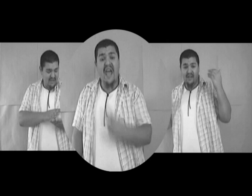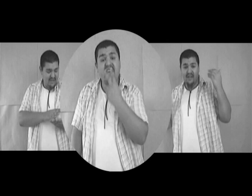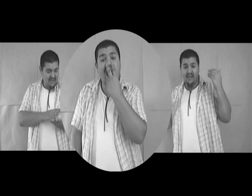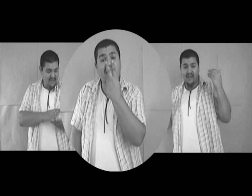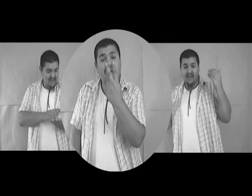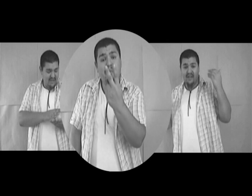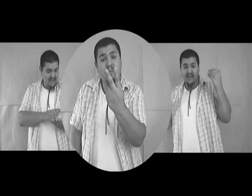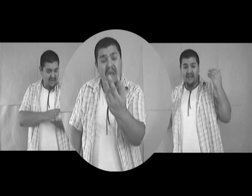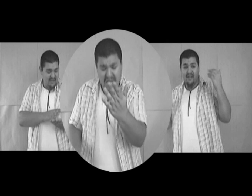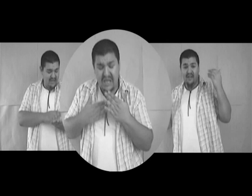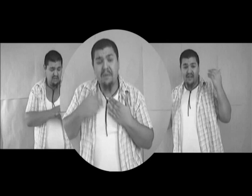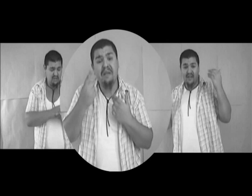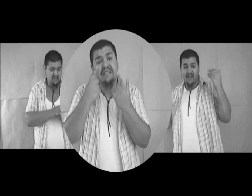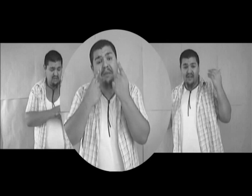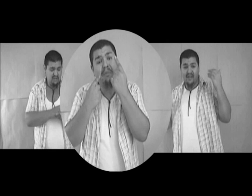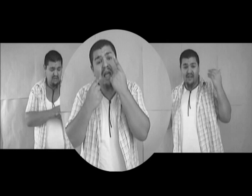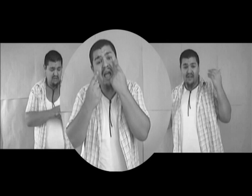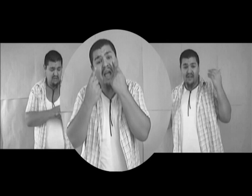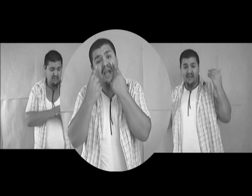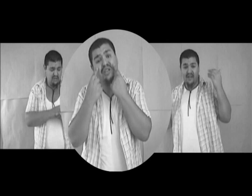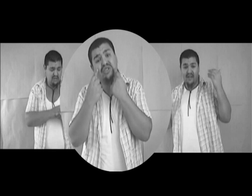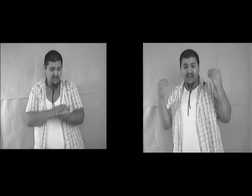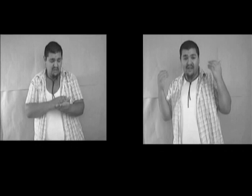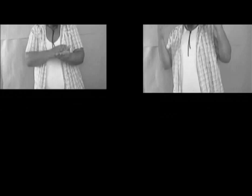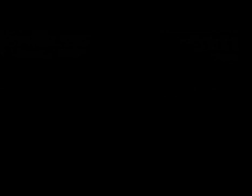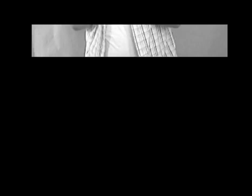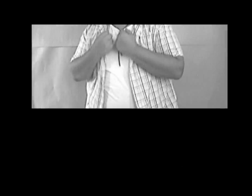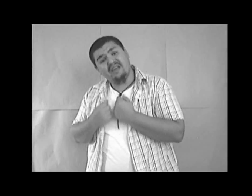гледам и ми се плаче and watch me cry